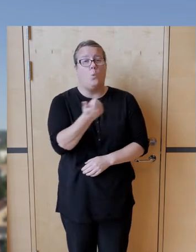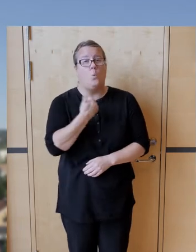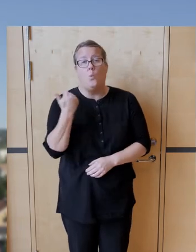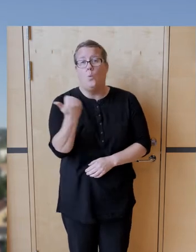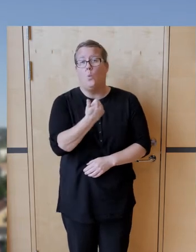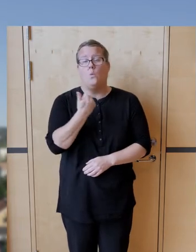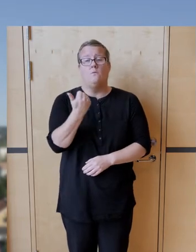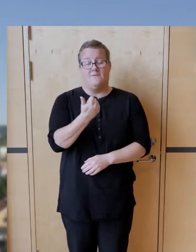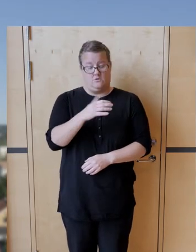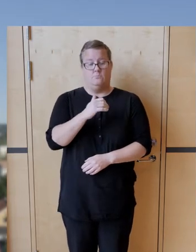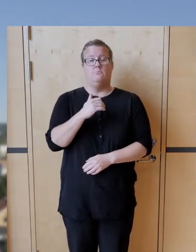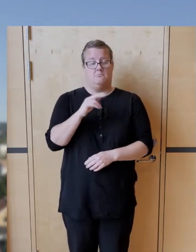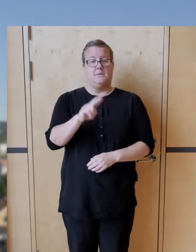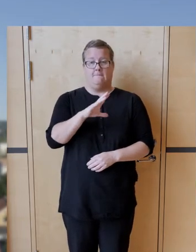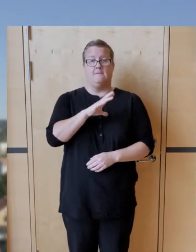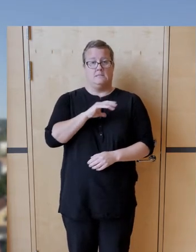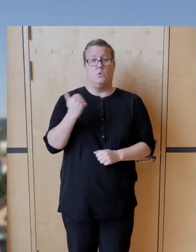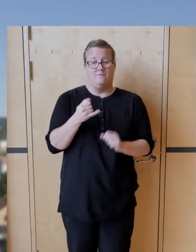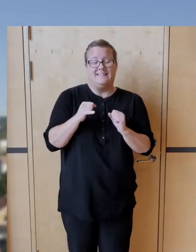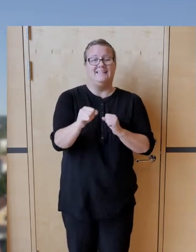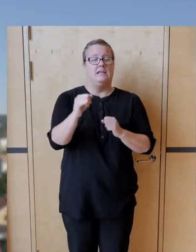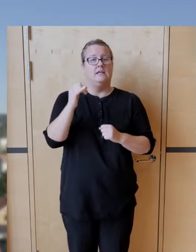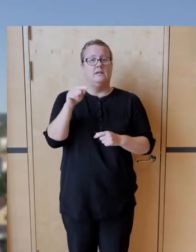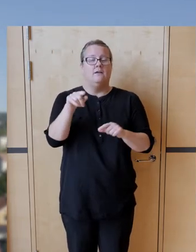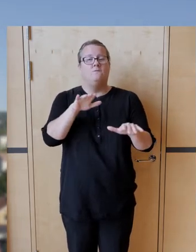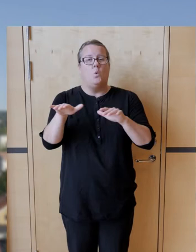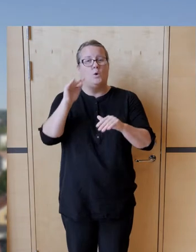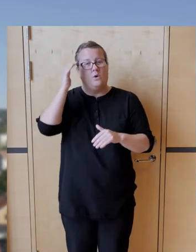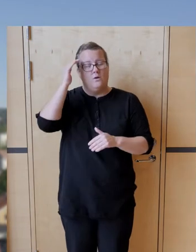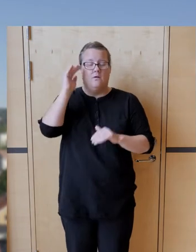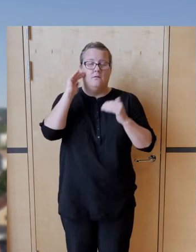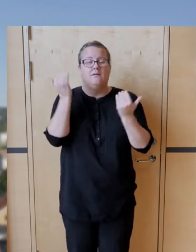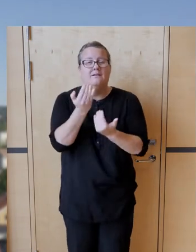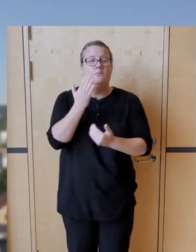Eller vård och omsorgsboende och man kan bygga det på ett mer optimalt sätt Om man har